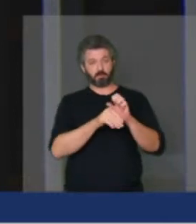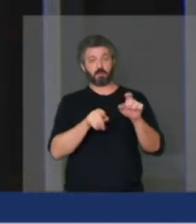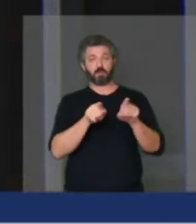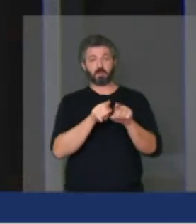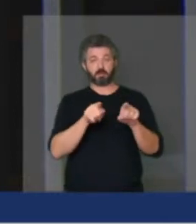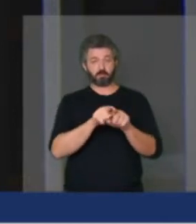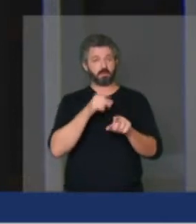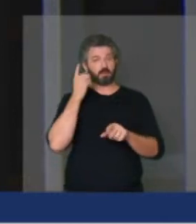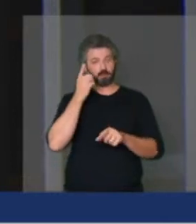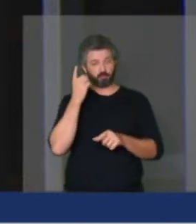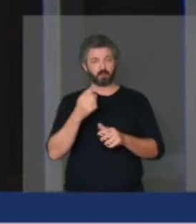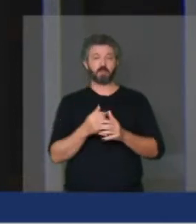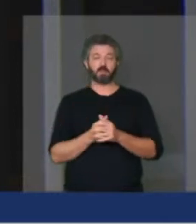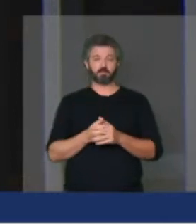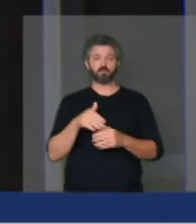QUE VOTARAM FAVORAVELMENTE AO